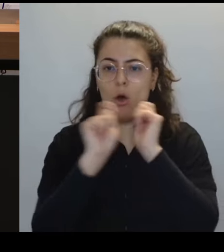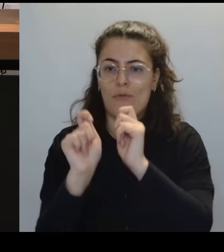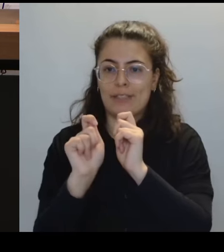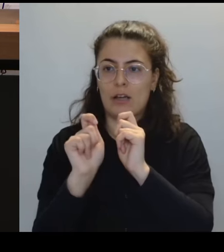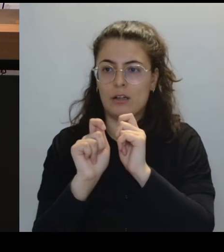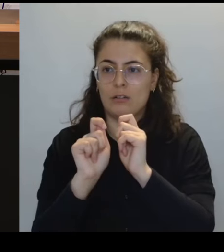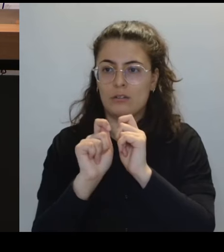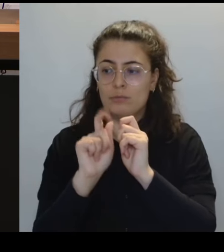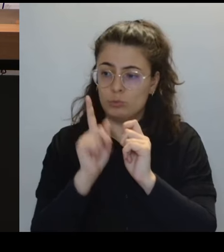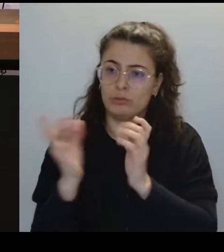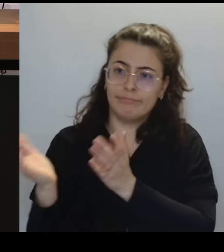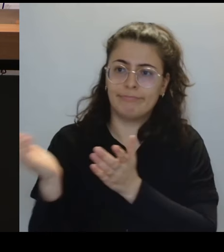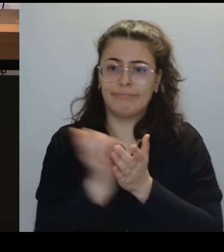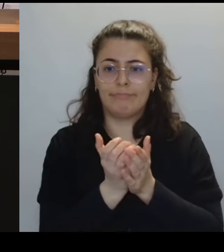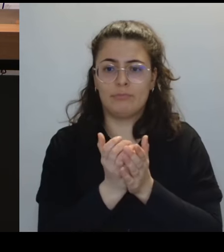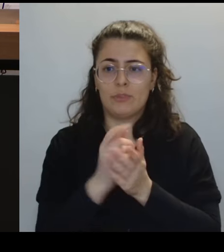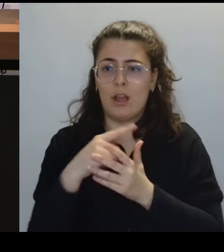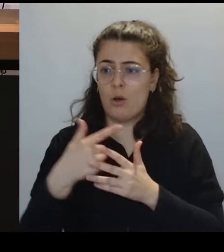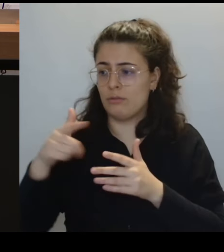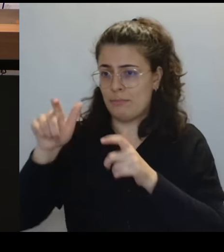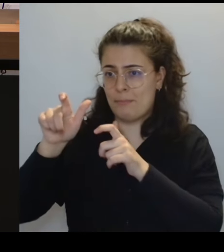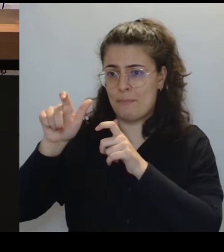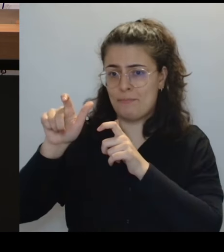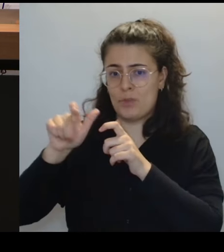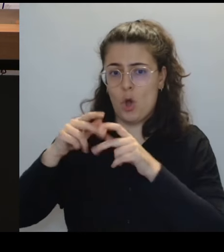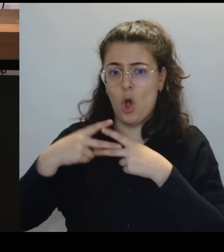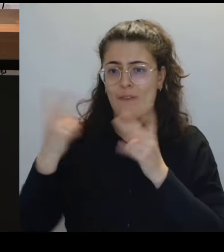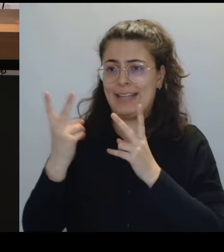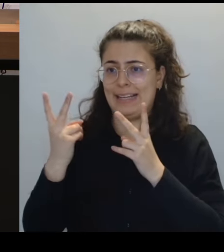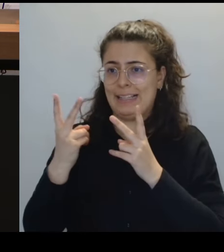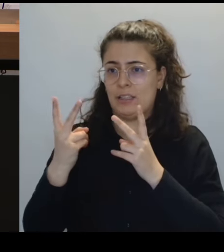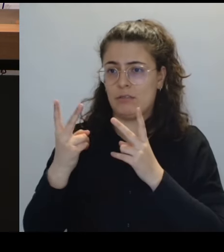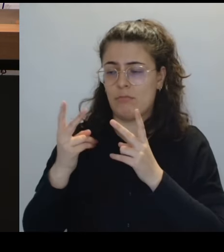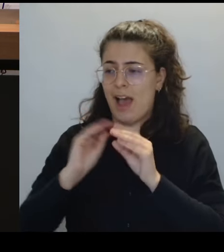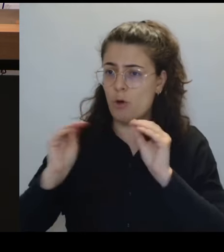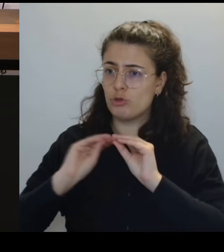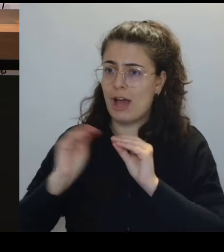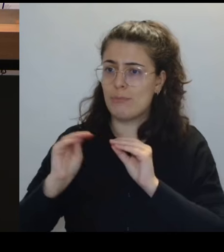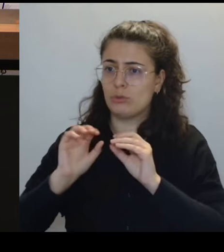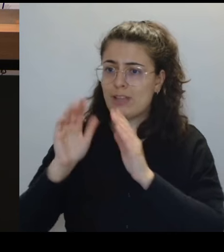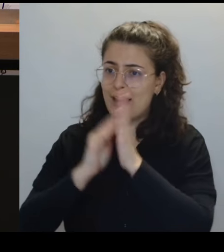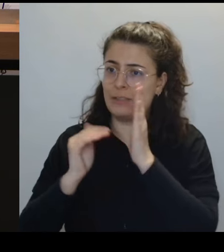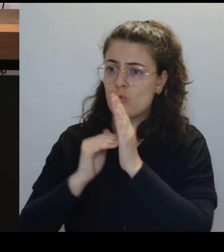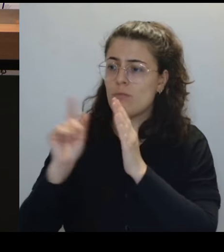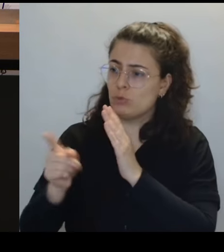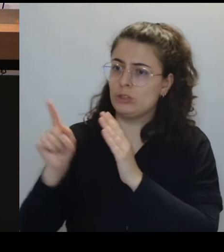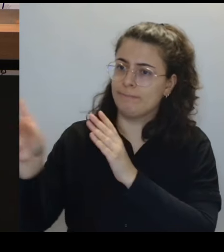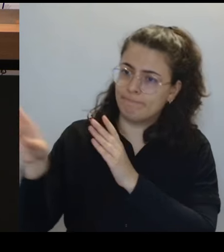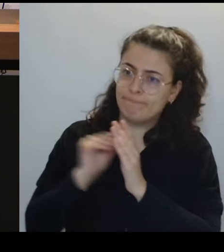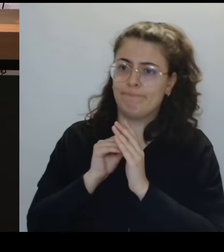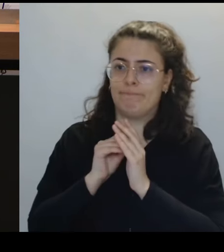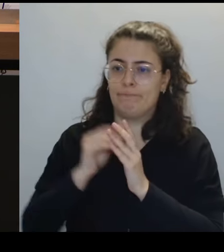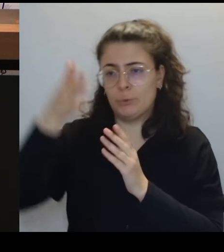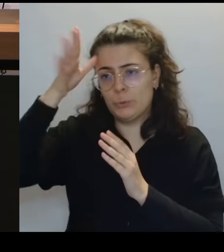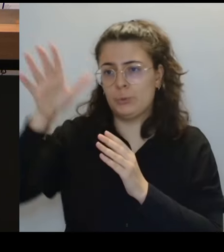öffentlichen Ausschreibungsagentur dazu zu holen. Es braucht die Etablierung eines positiven Leitbilds, damit im